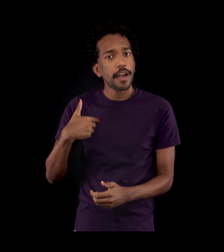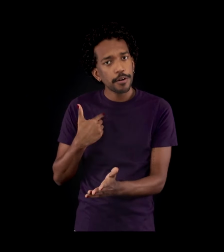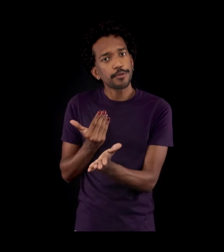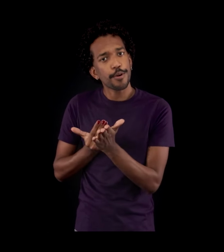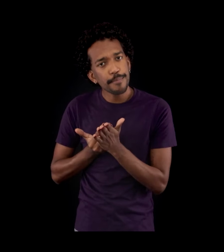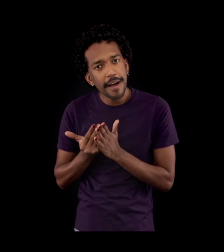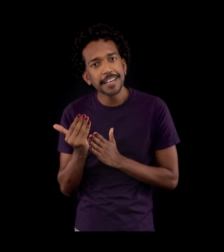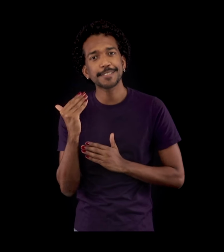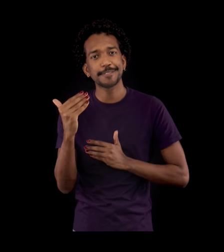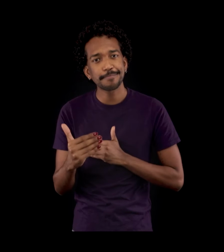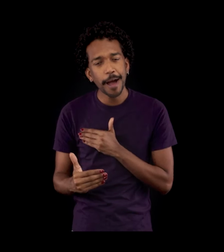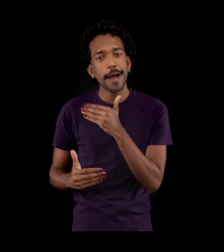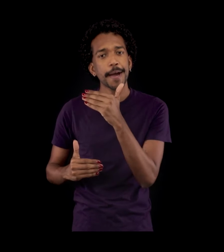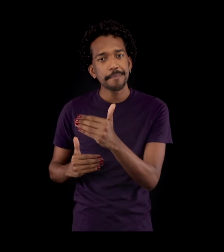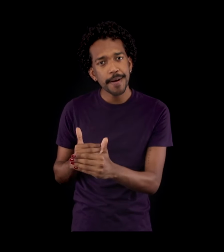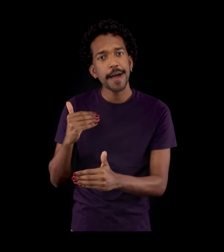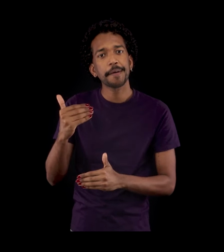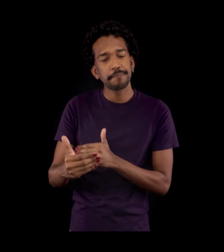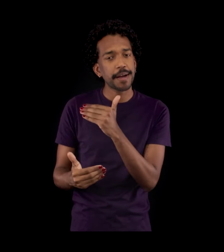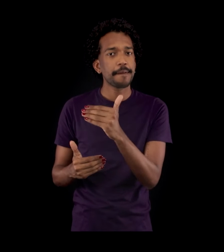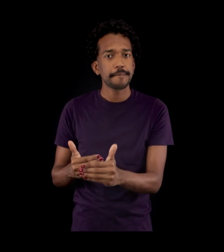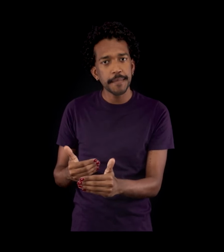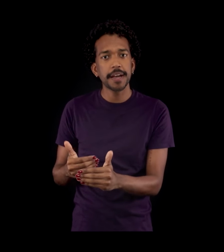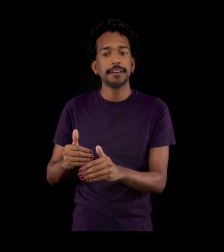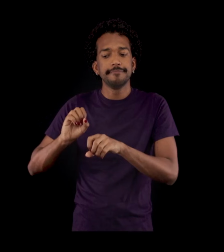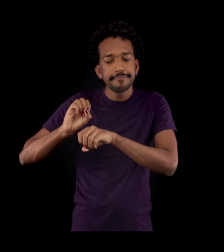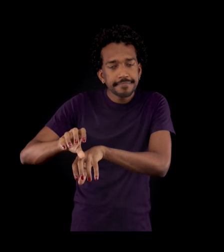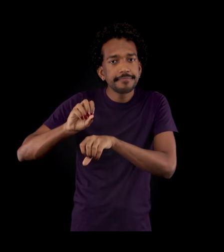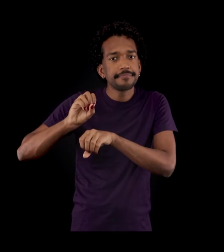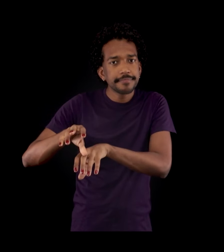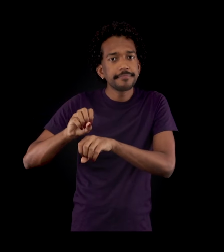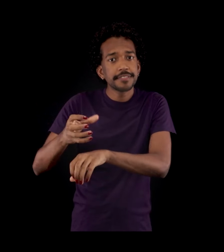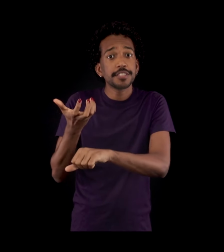Ali, quando começo a ministrar a disciplina,